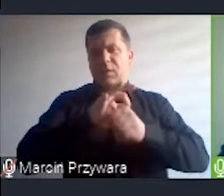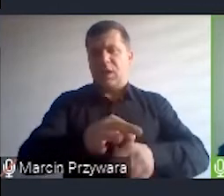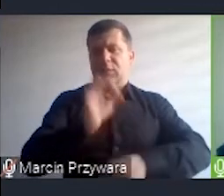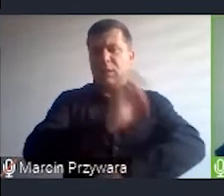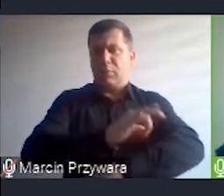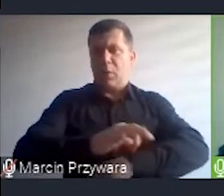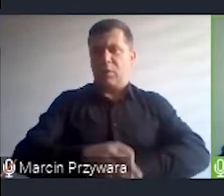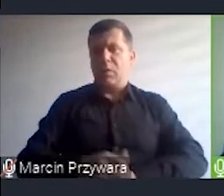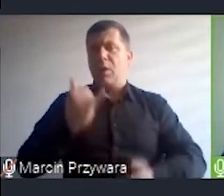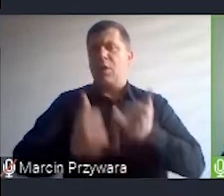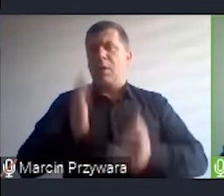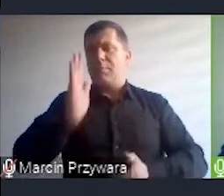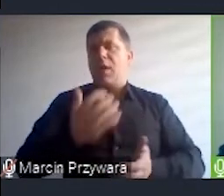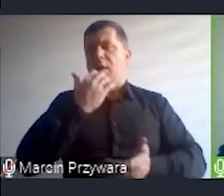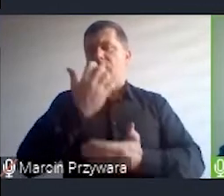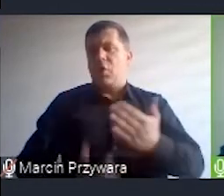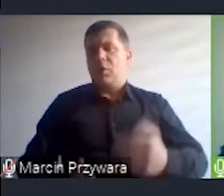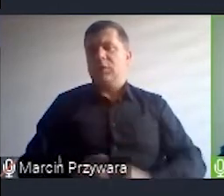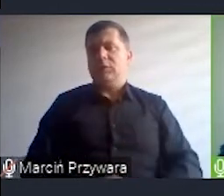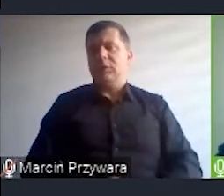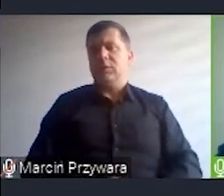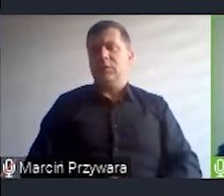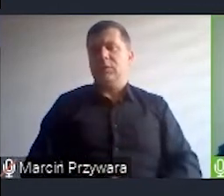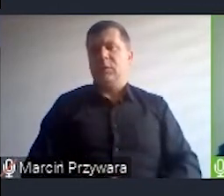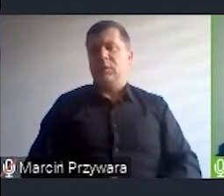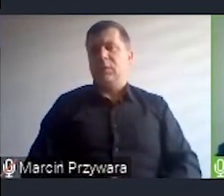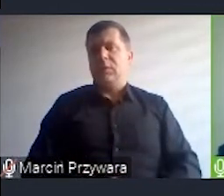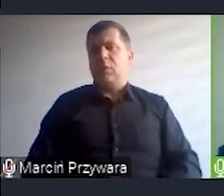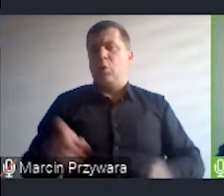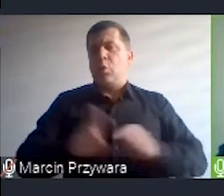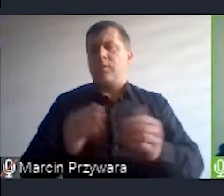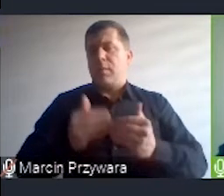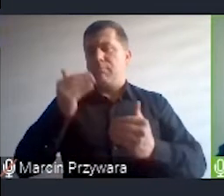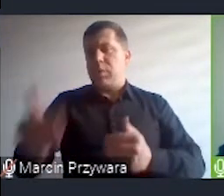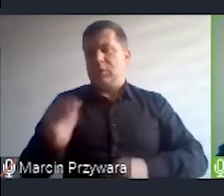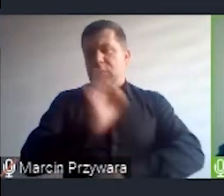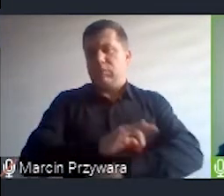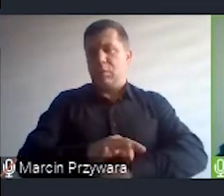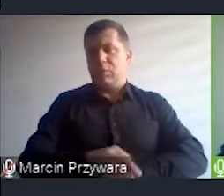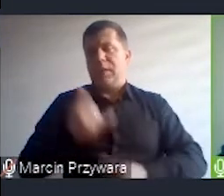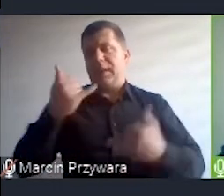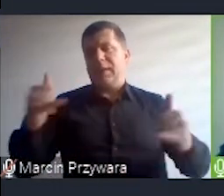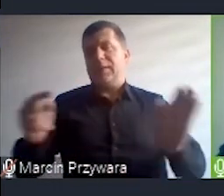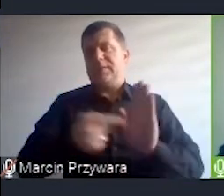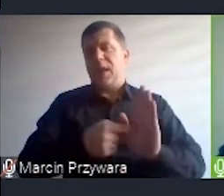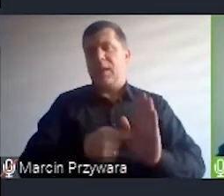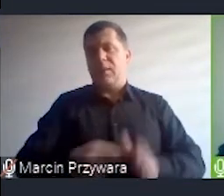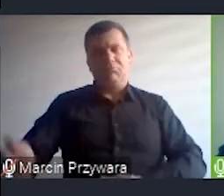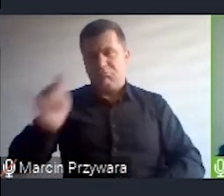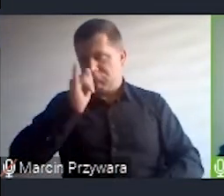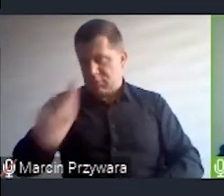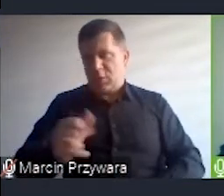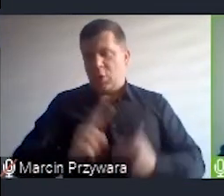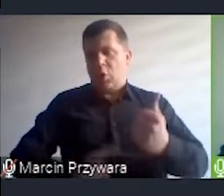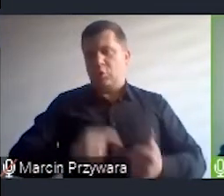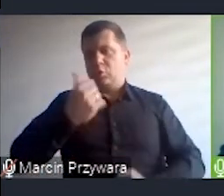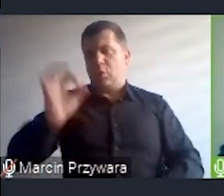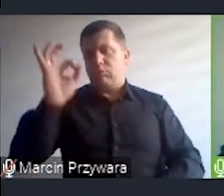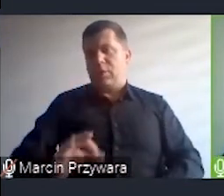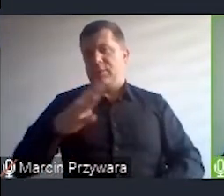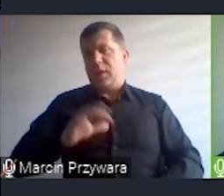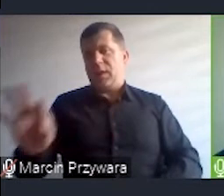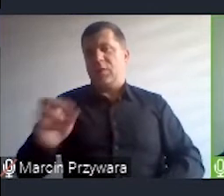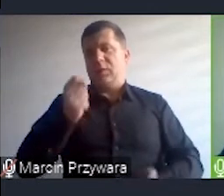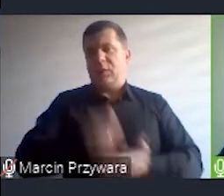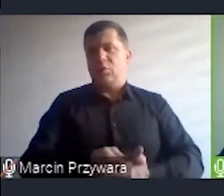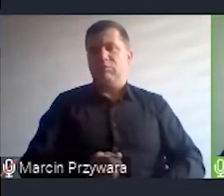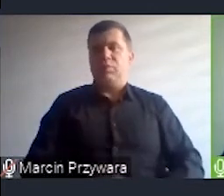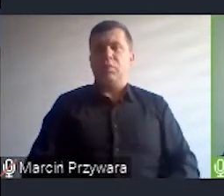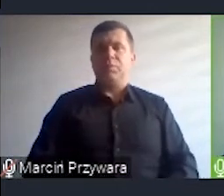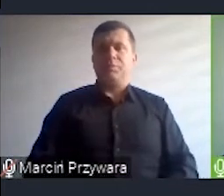jeśli będzie wykorzystywany również poza projektem do innych celów, to nie da się rozliczyć w 100% takiego zakupu.